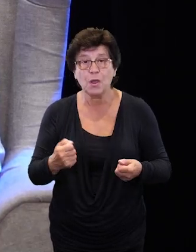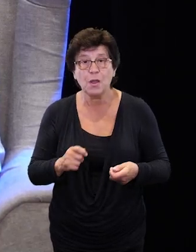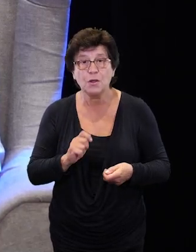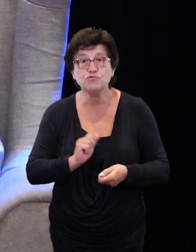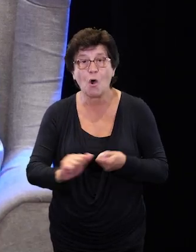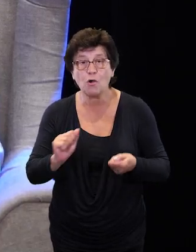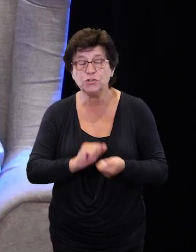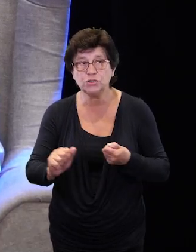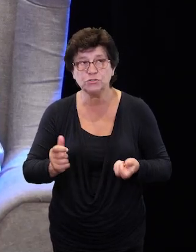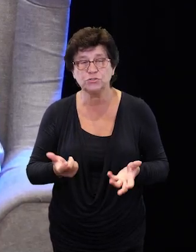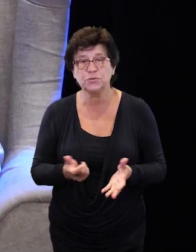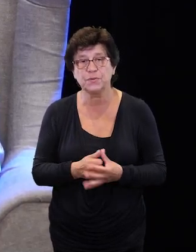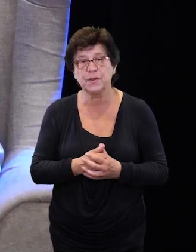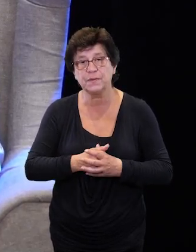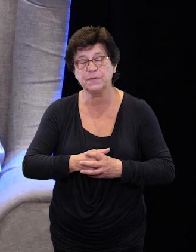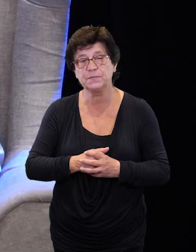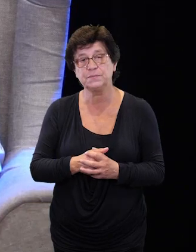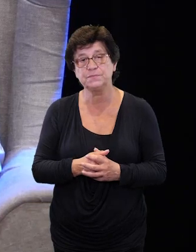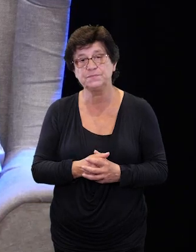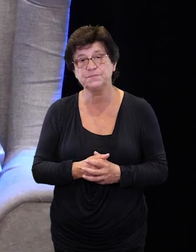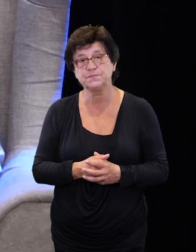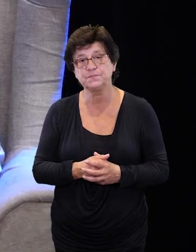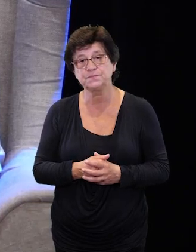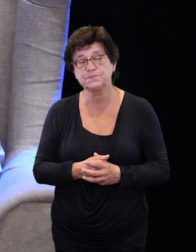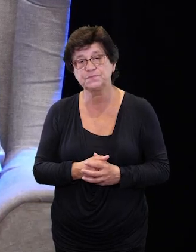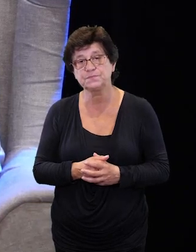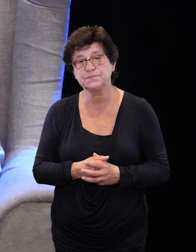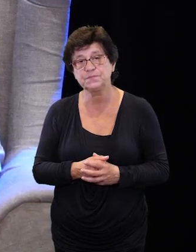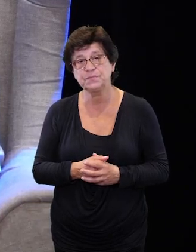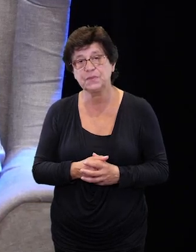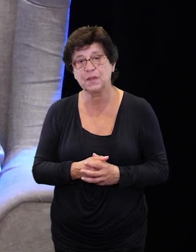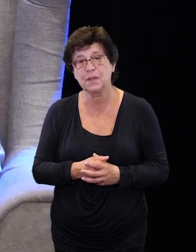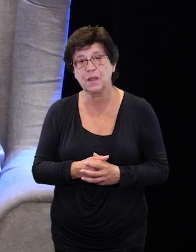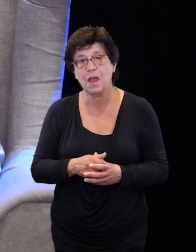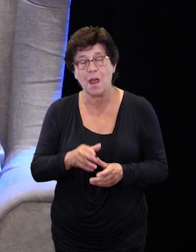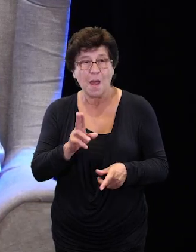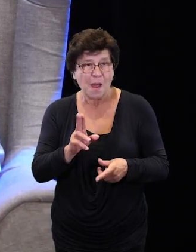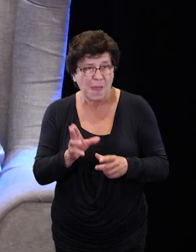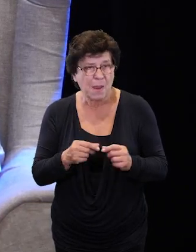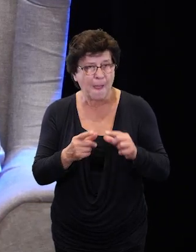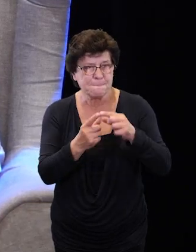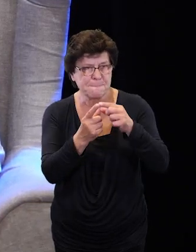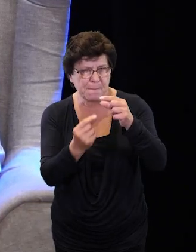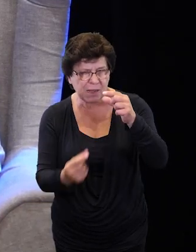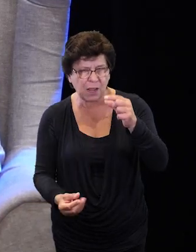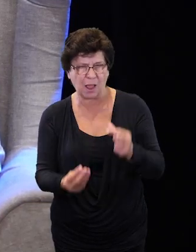z zupełnie innego źródła, zupełnie naturalnego. Więc paprykę zjedz, a nie pij ten napój.